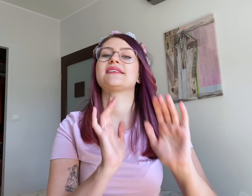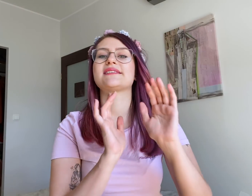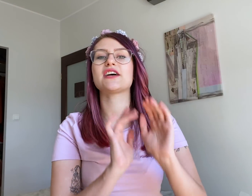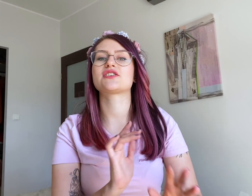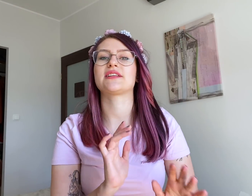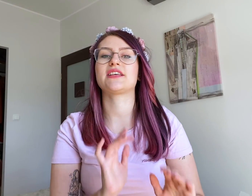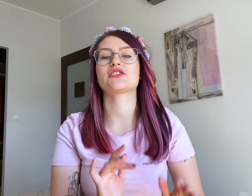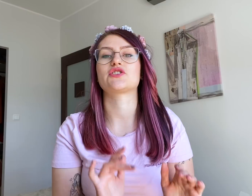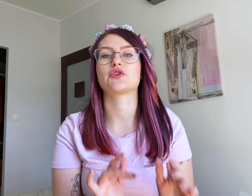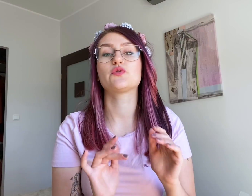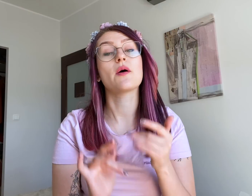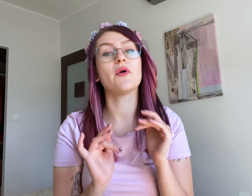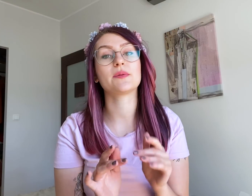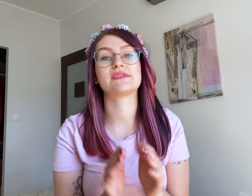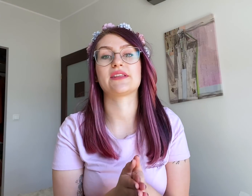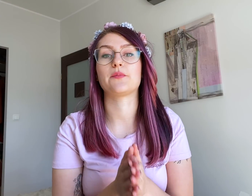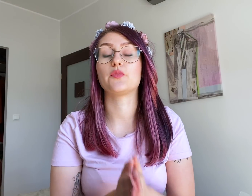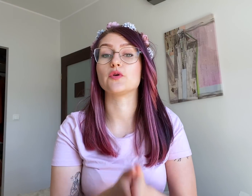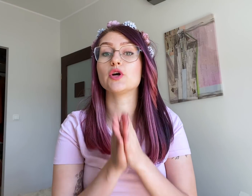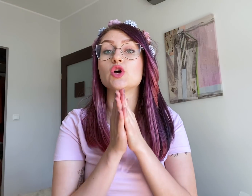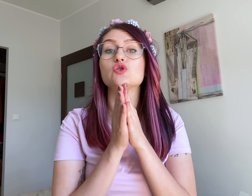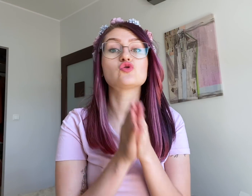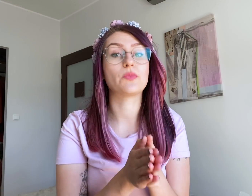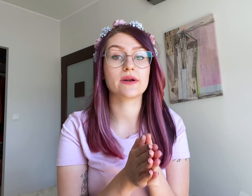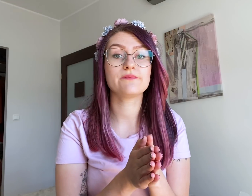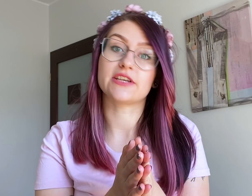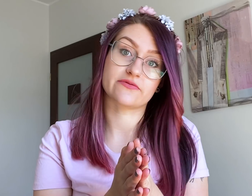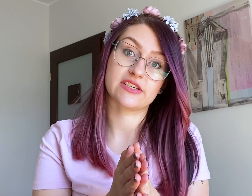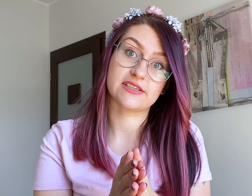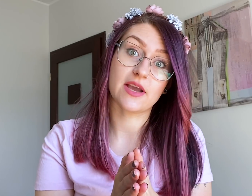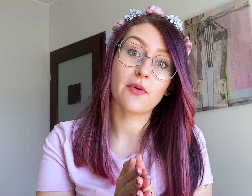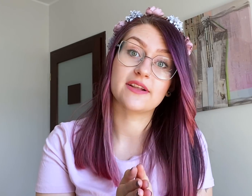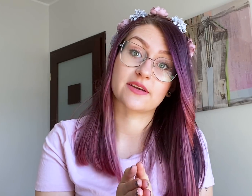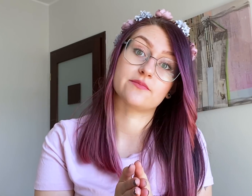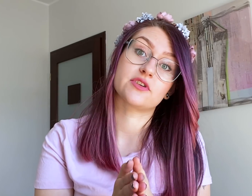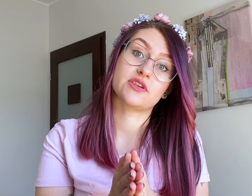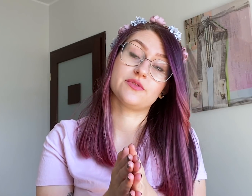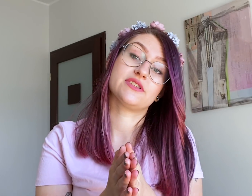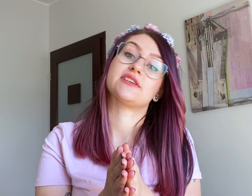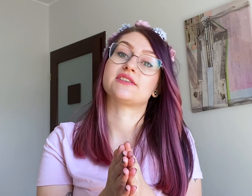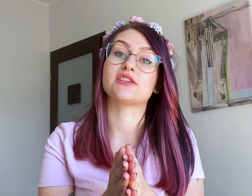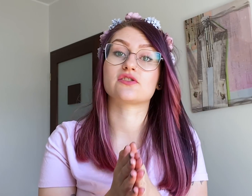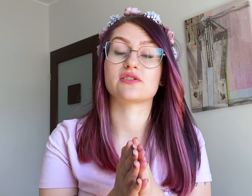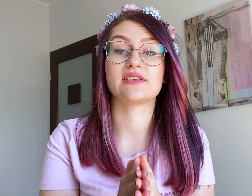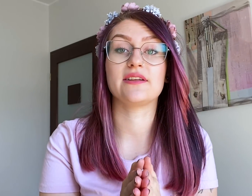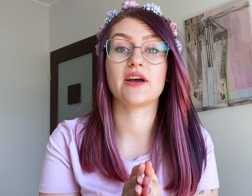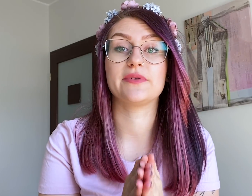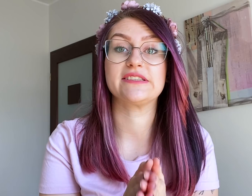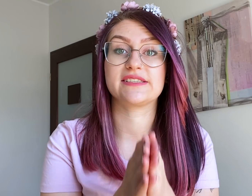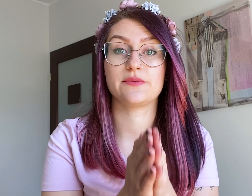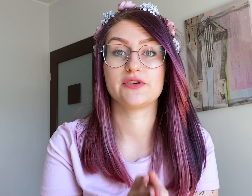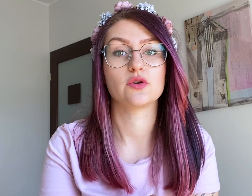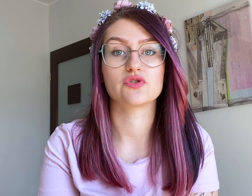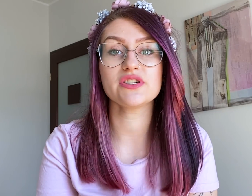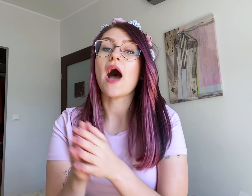Zaznaczę te rzeczy, które moim zdaniem były super. Też właśnie je polecam, żebyście z nich skorzystali, jak będziecie sami się uczyć.